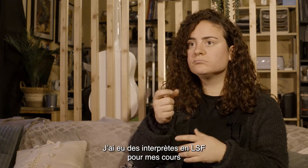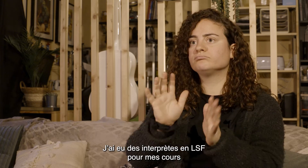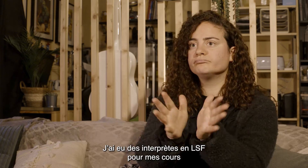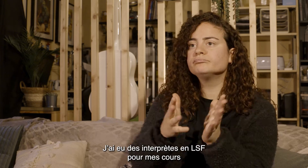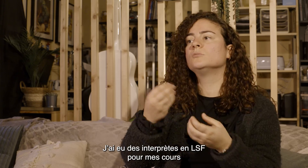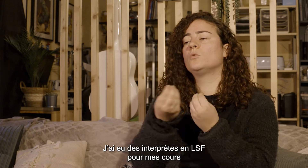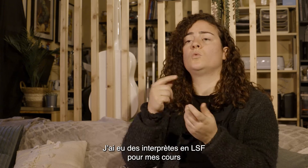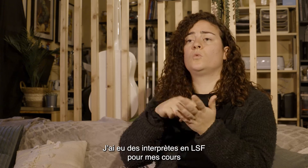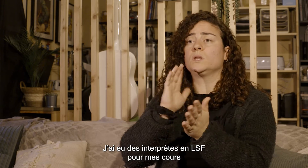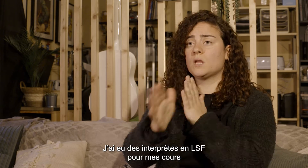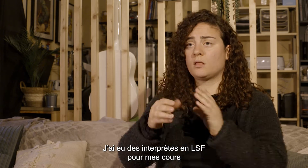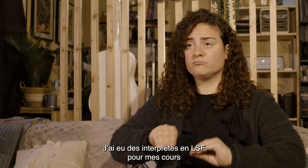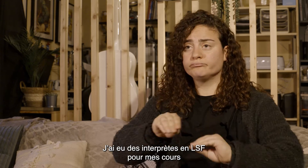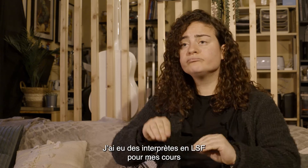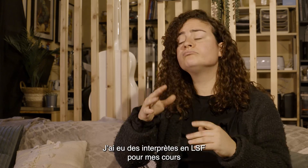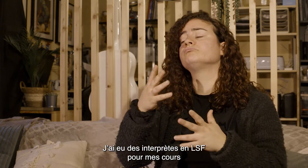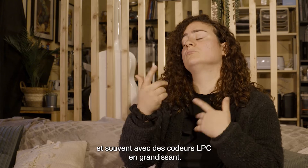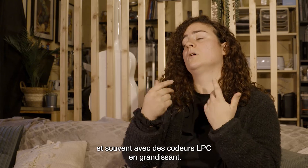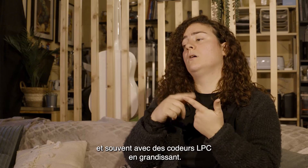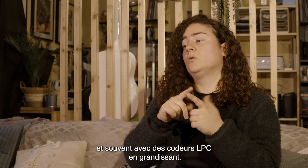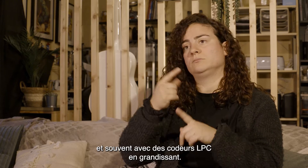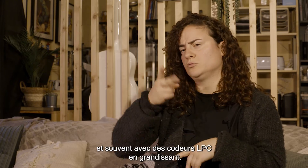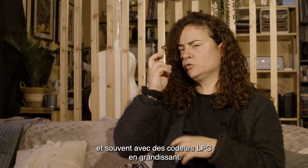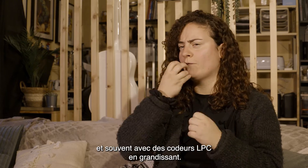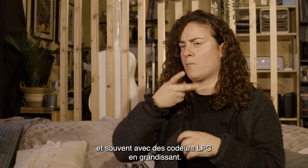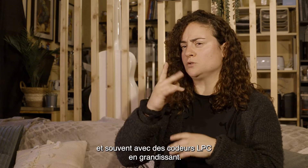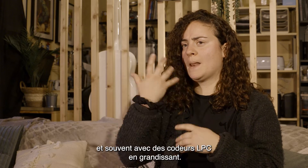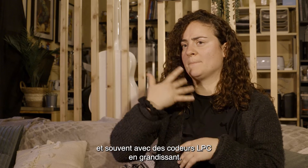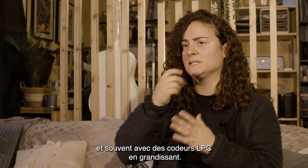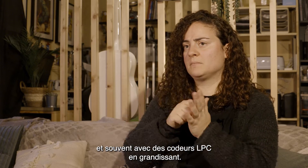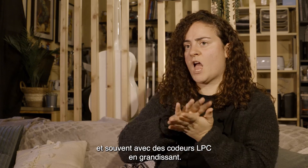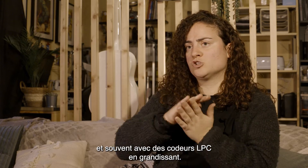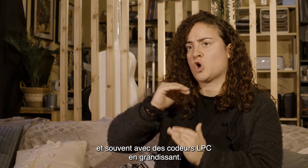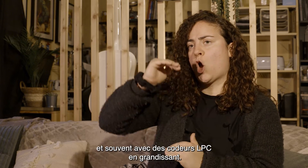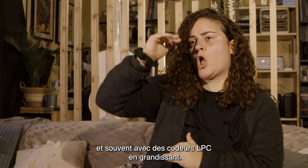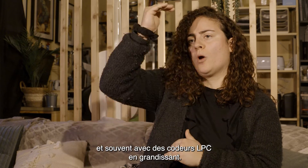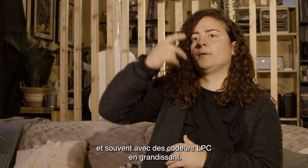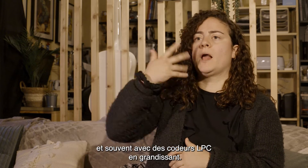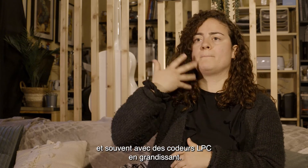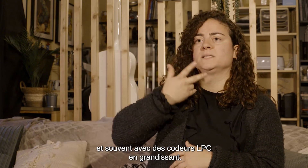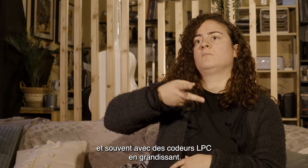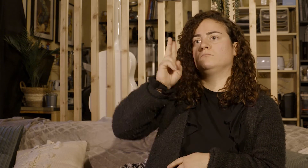J’ai eu des interprètes en LSF pour mes cours et souvent avec des codeurs LPC en grandissant.